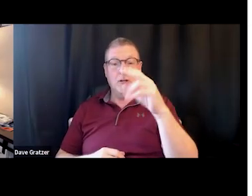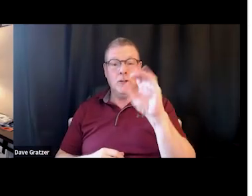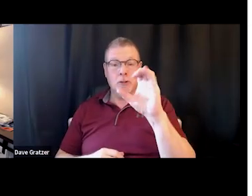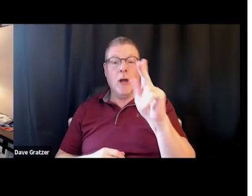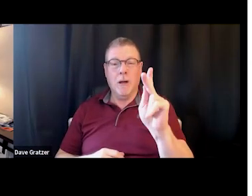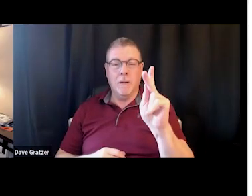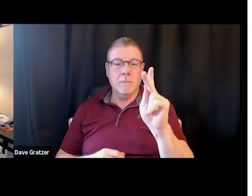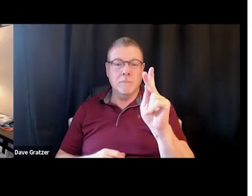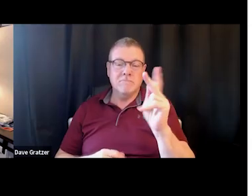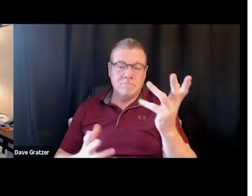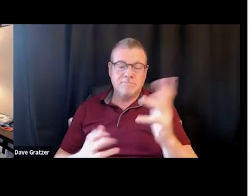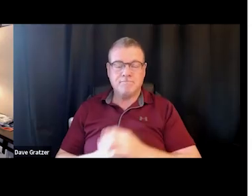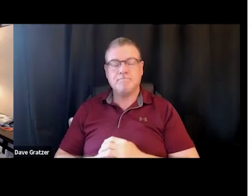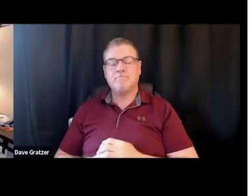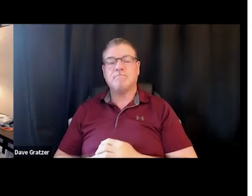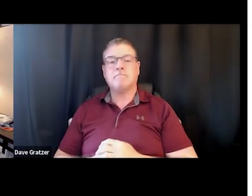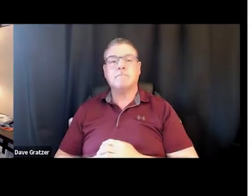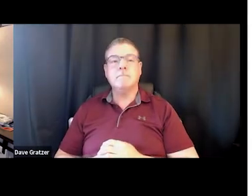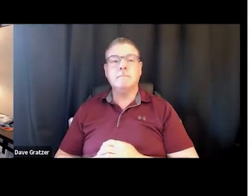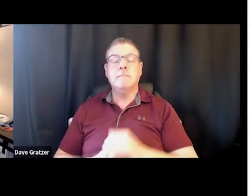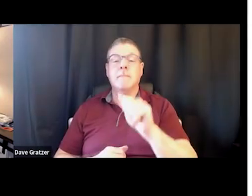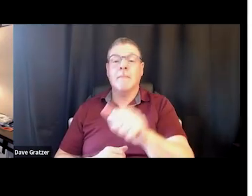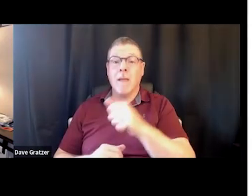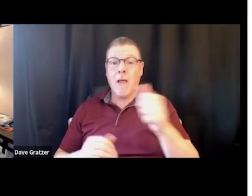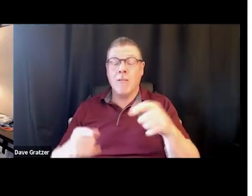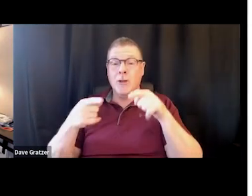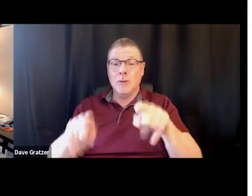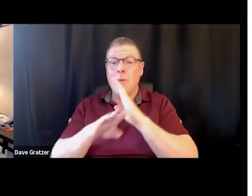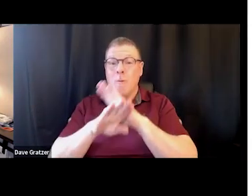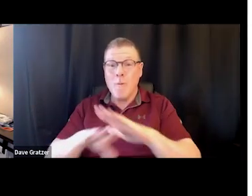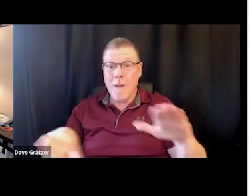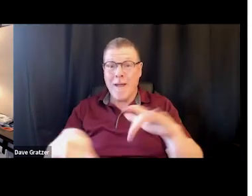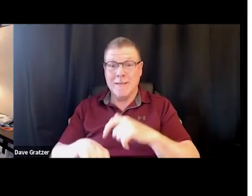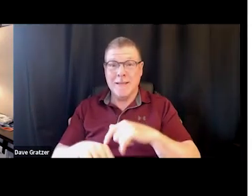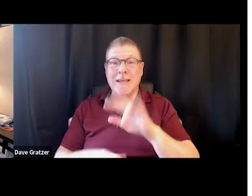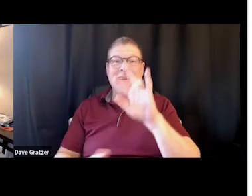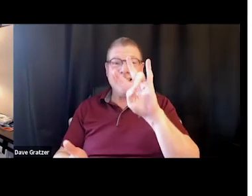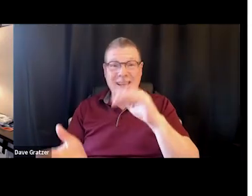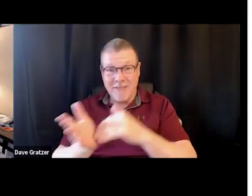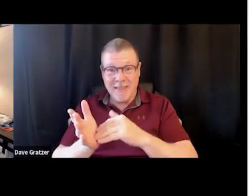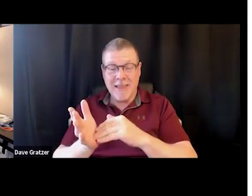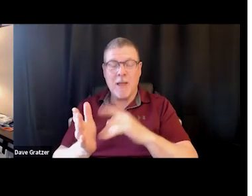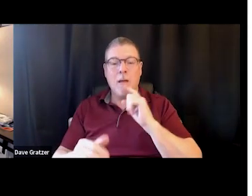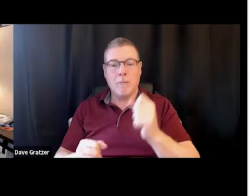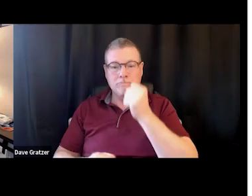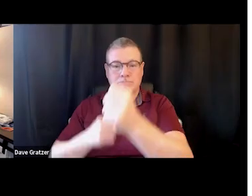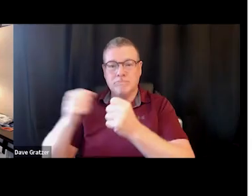La otra cosa es que, durante tiempos de paz, más de 7000 son admitidos anualmente en hospitales militares y de veteranos